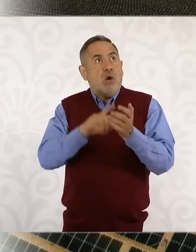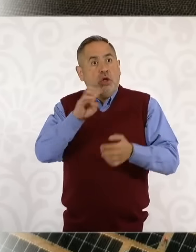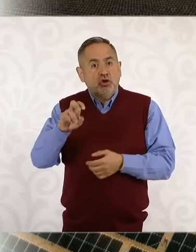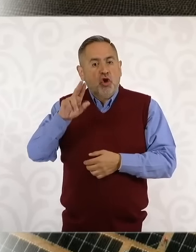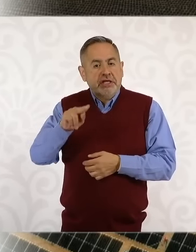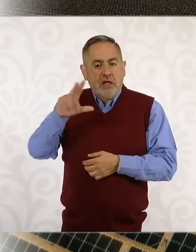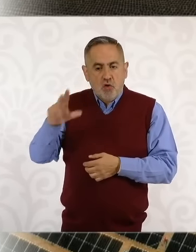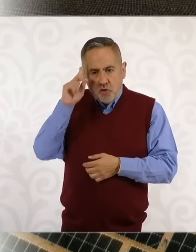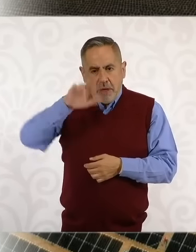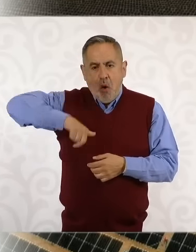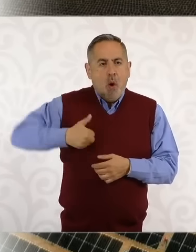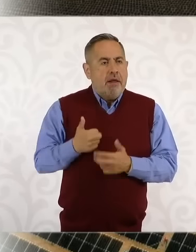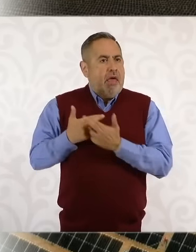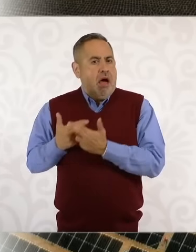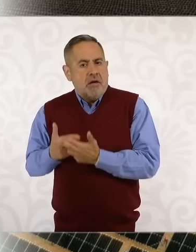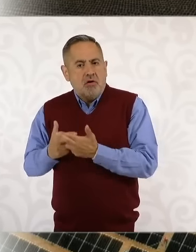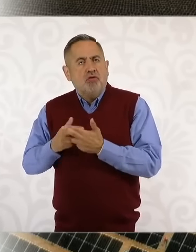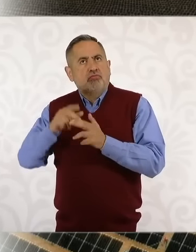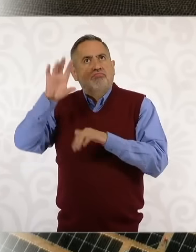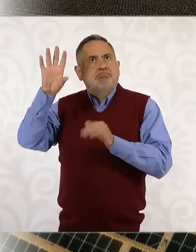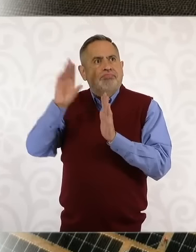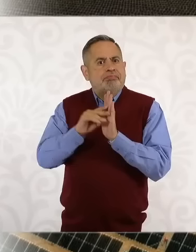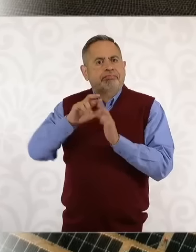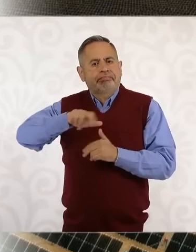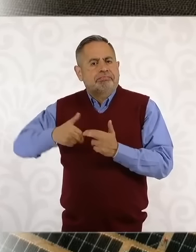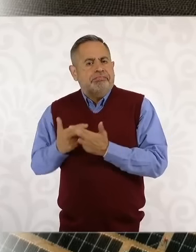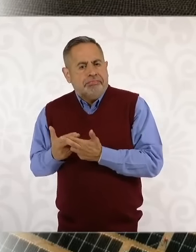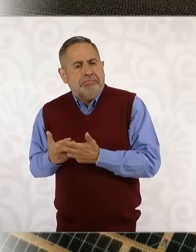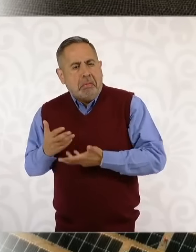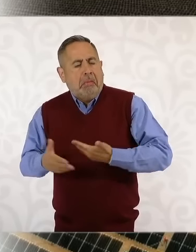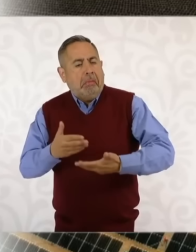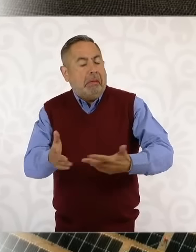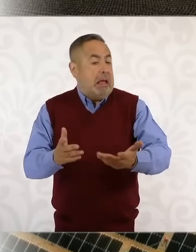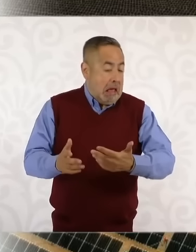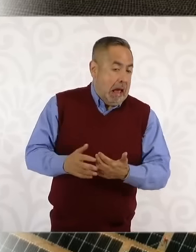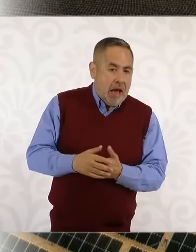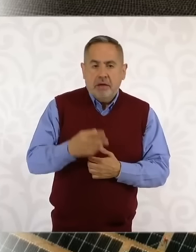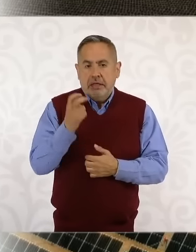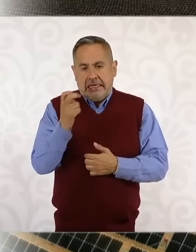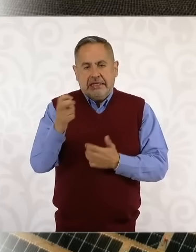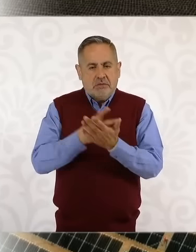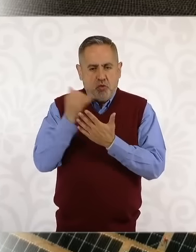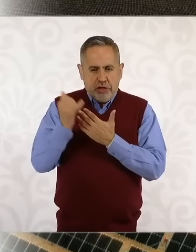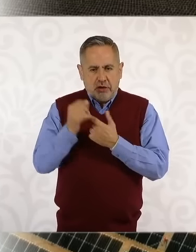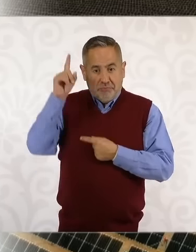dado que son proyectos de energía renovable. En conjunto, estos proyectos que se suman a